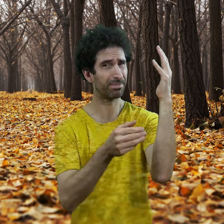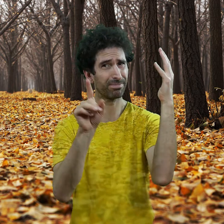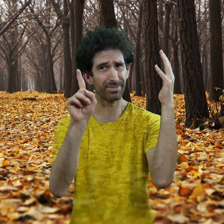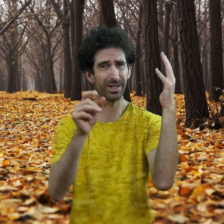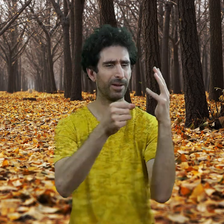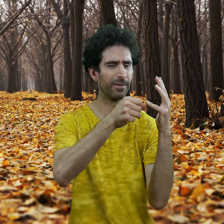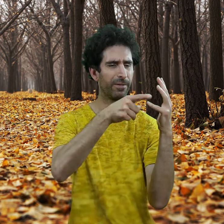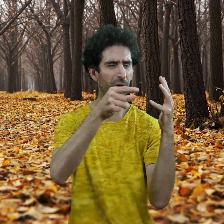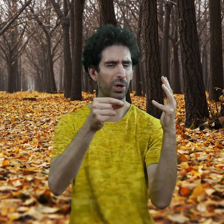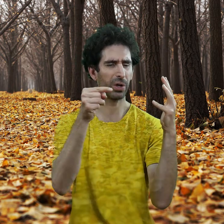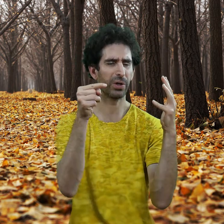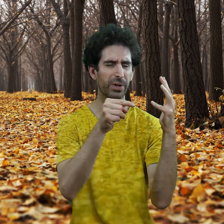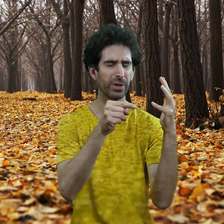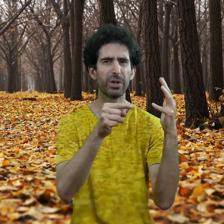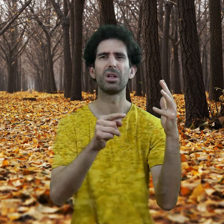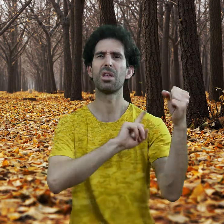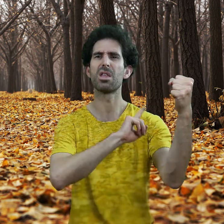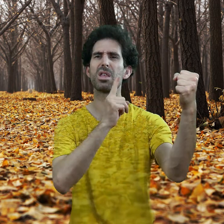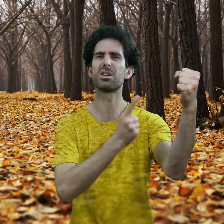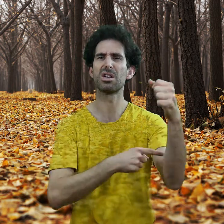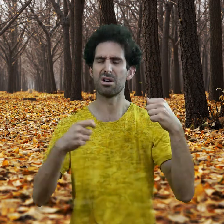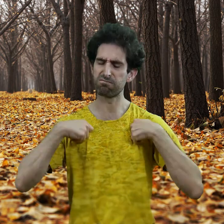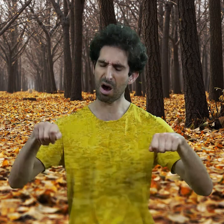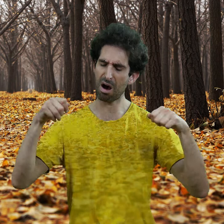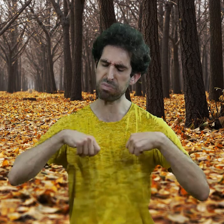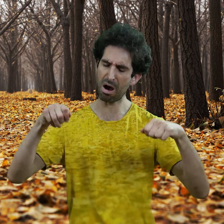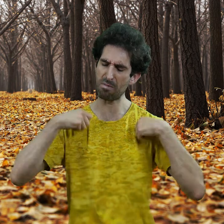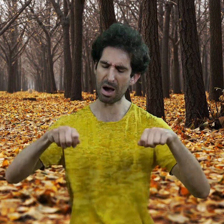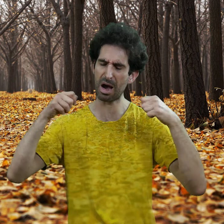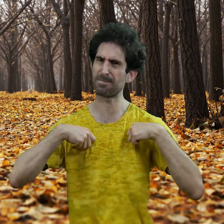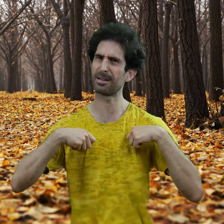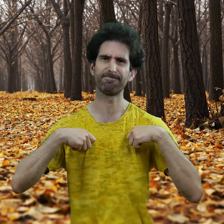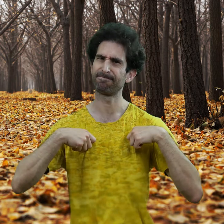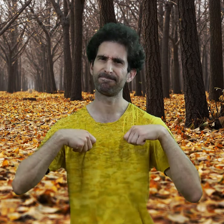Mais les feuilles dépensent beaucoup d'énergie.